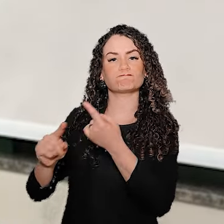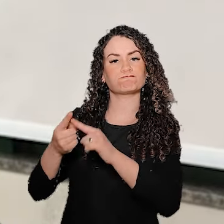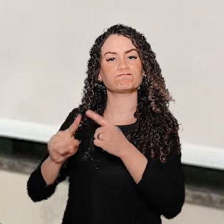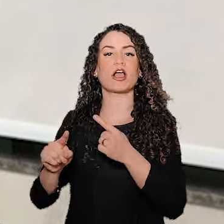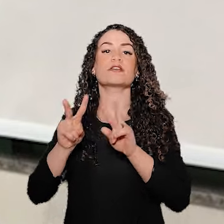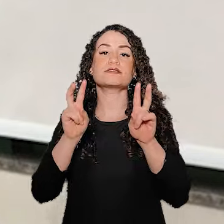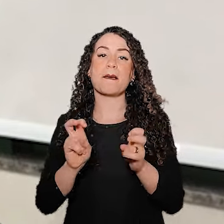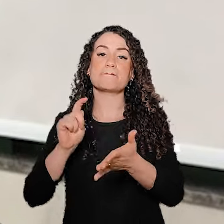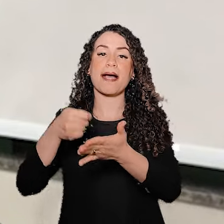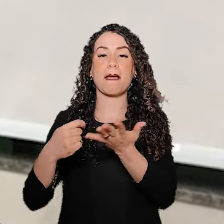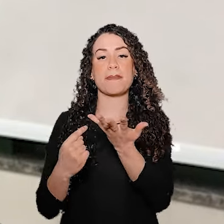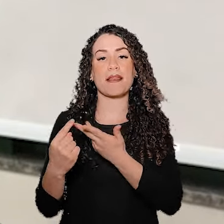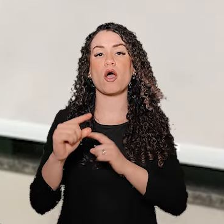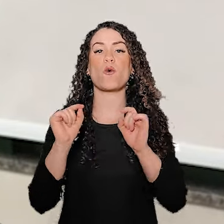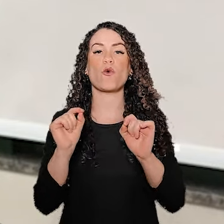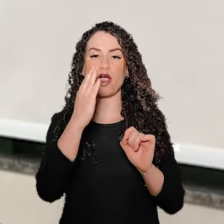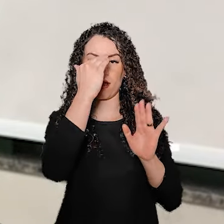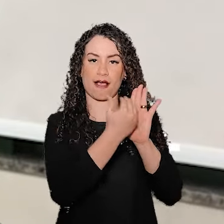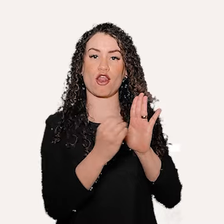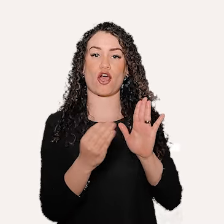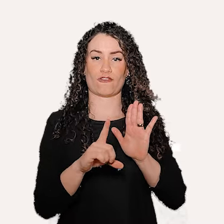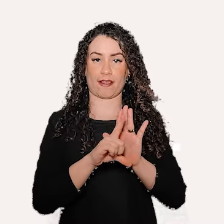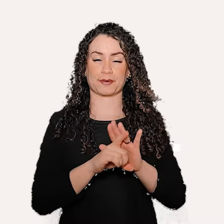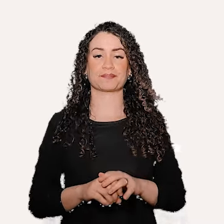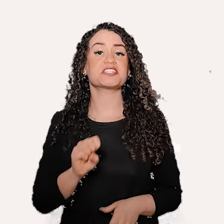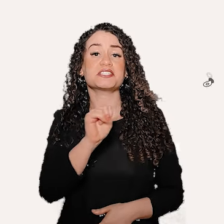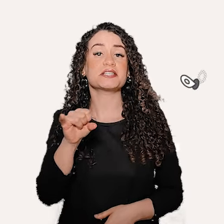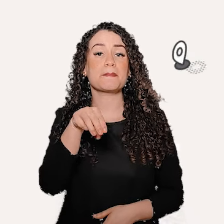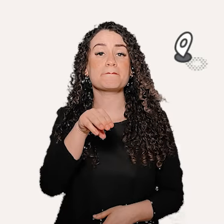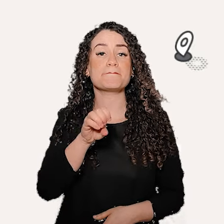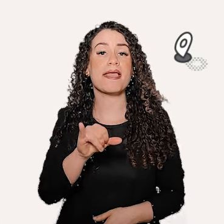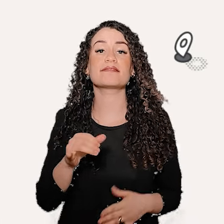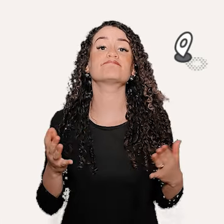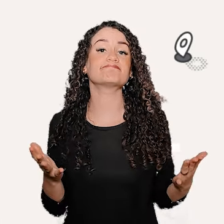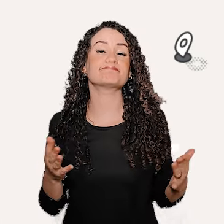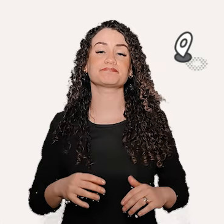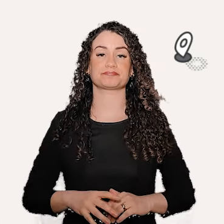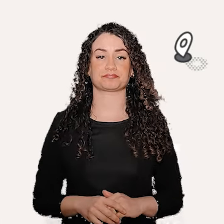em respeito ao pagamento das verbas previstas na nova lei. E se for MEI?